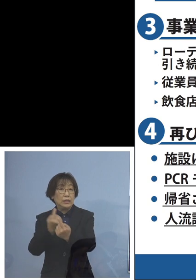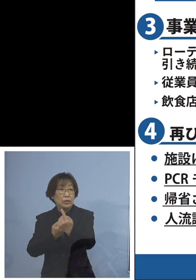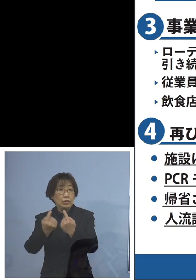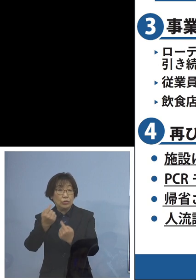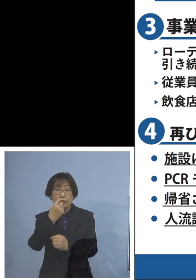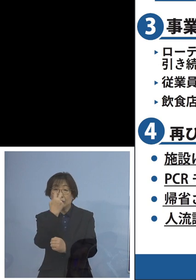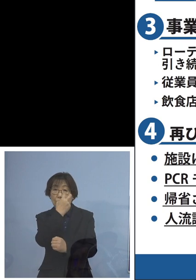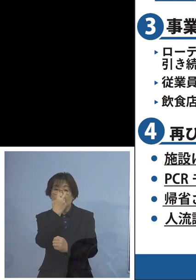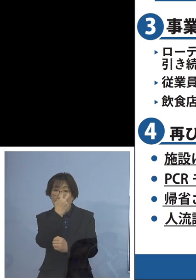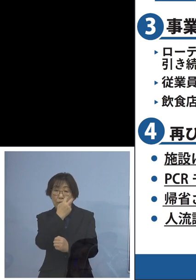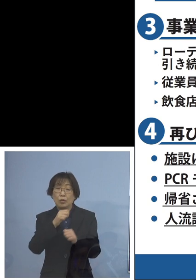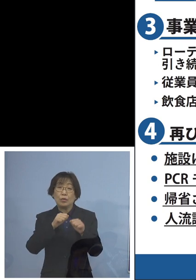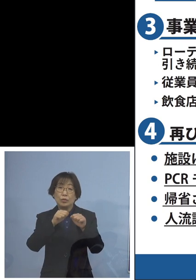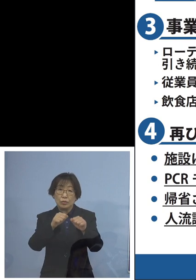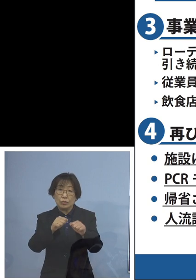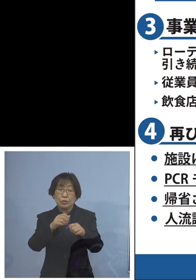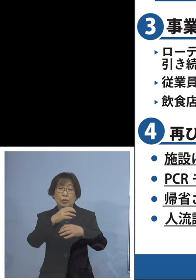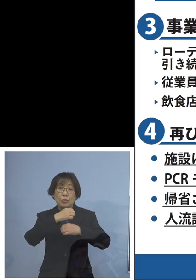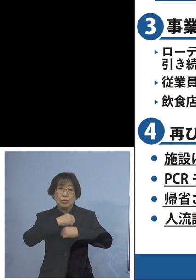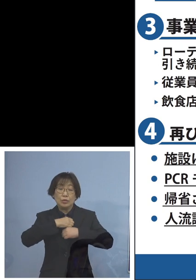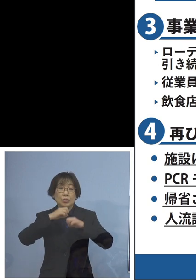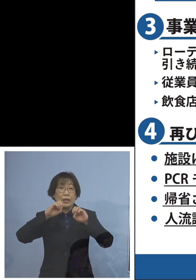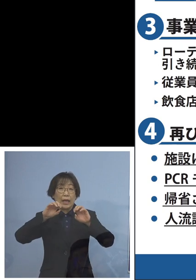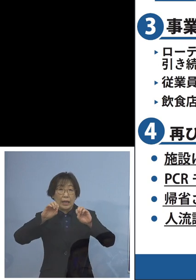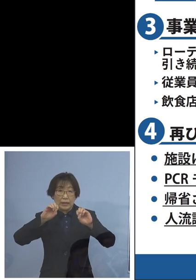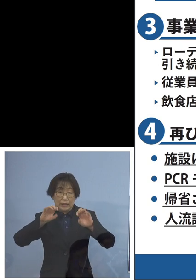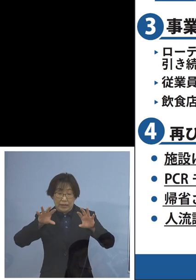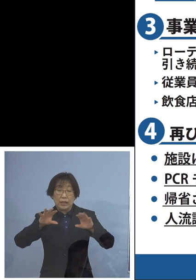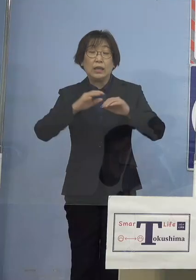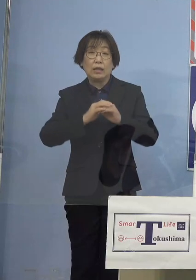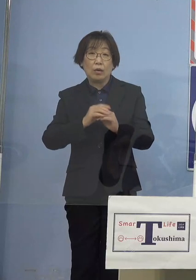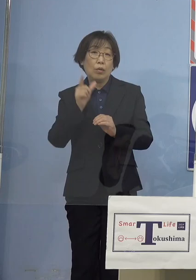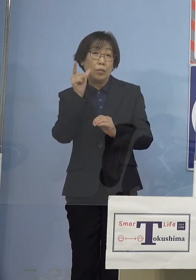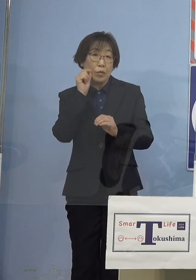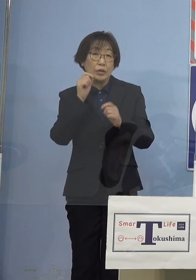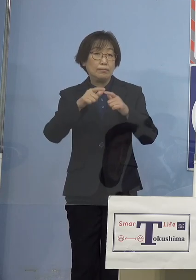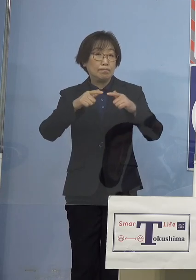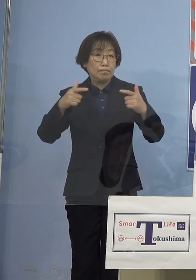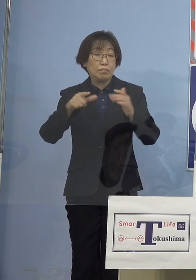注意喚起を高くなった場合には させていただきます